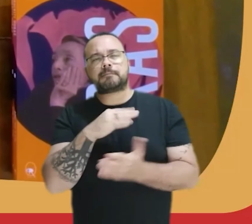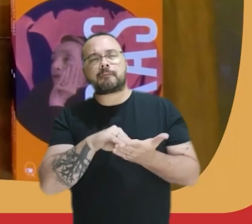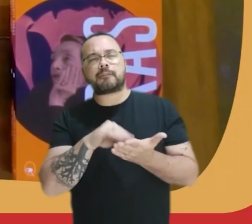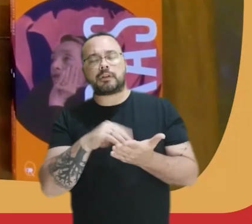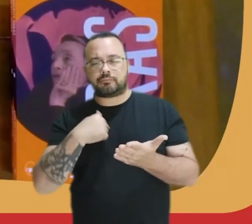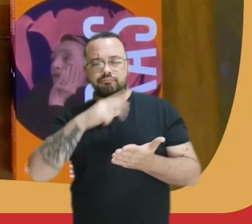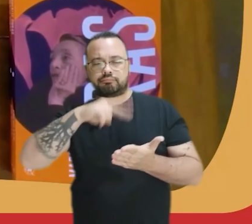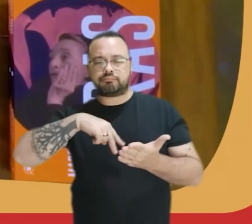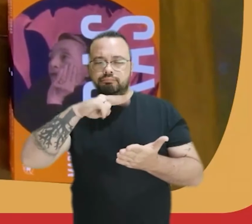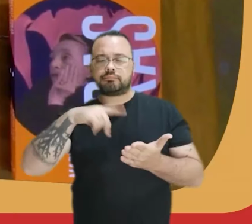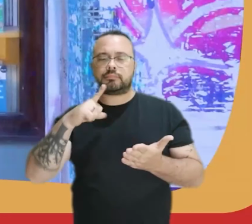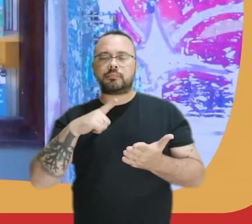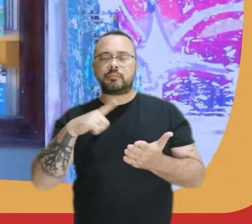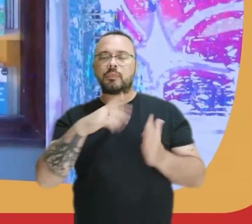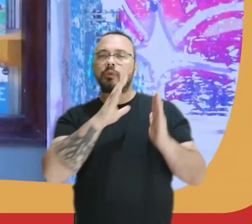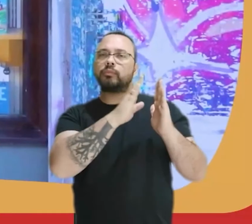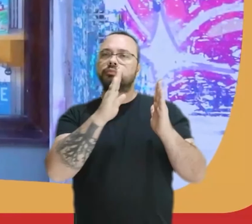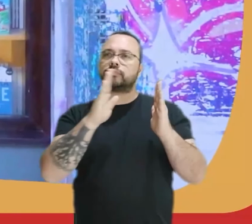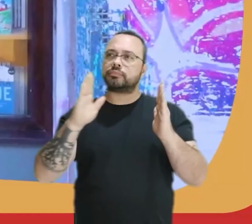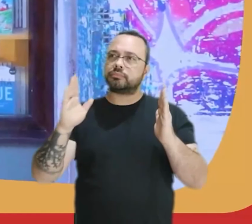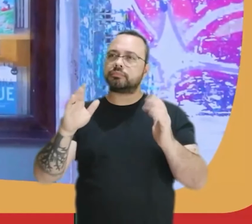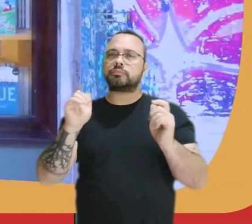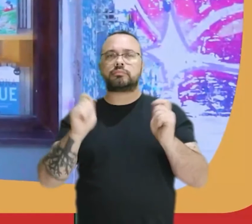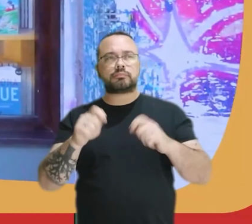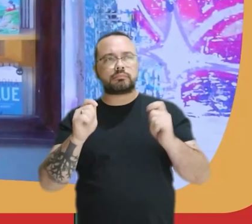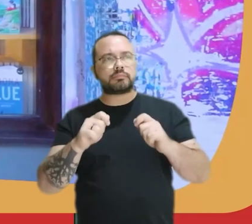de um espaço que pudesse acolher essas vozes,